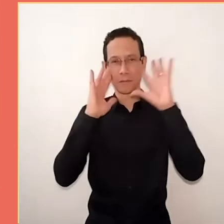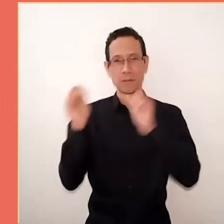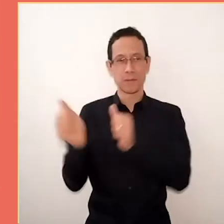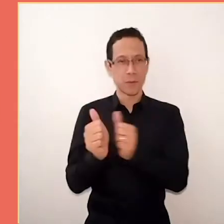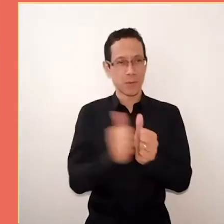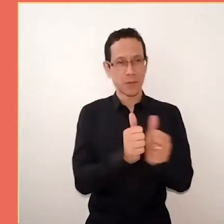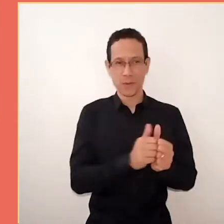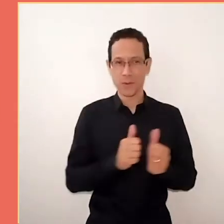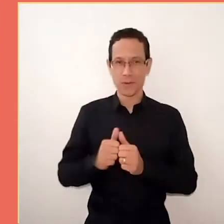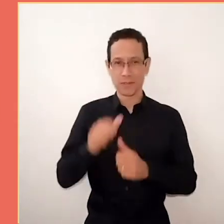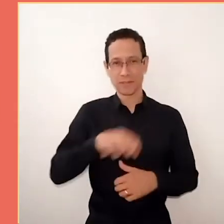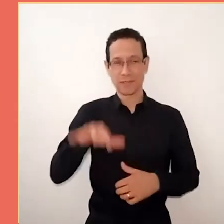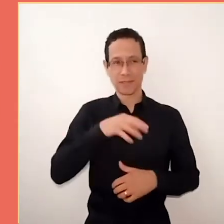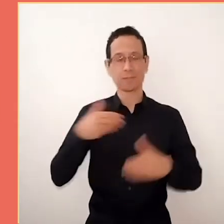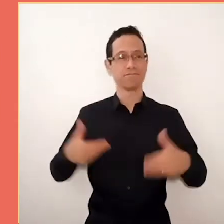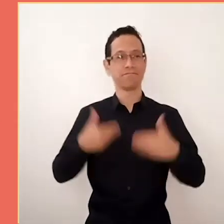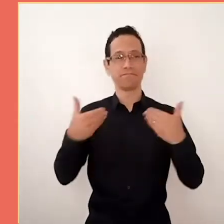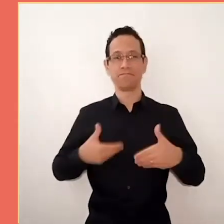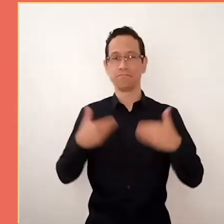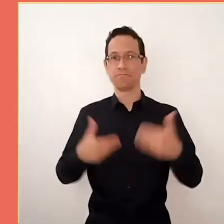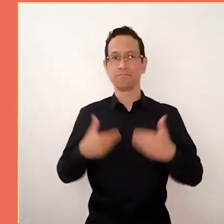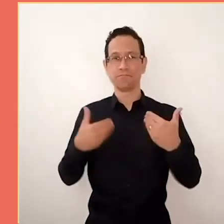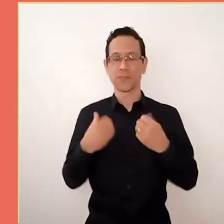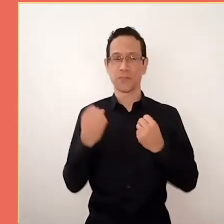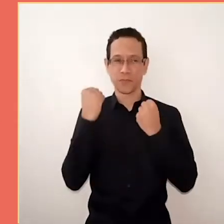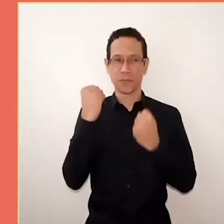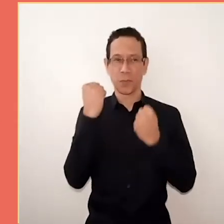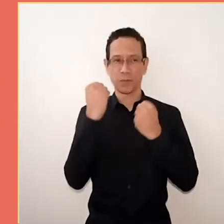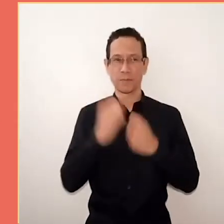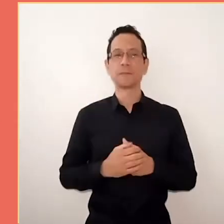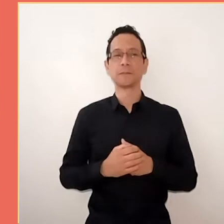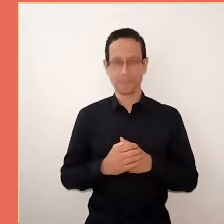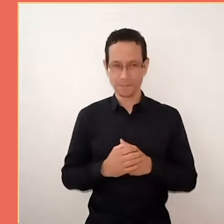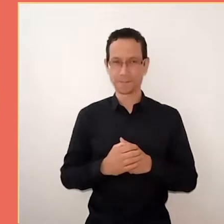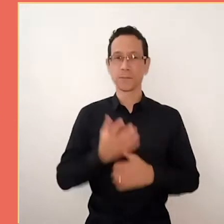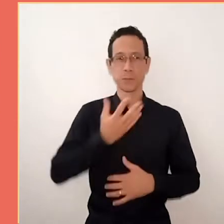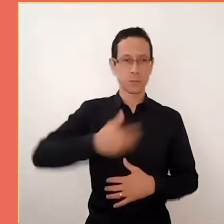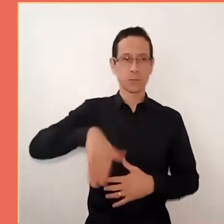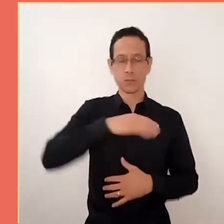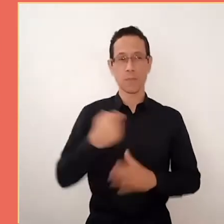e isso nos nutre e nos deixa mais forte. Todos nós lutamos por nossa humanidade,